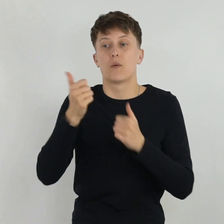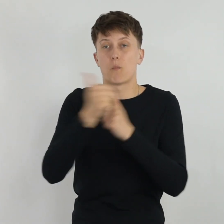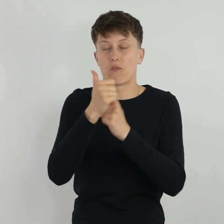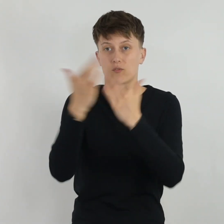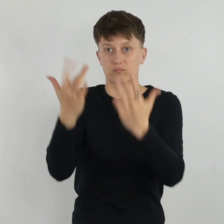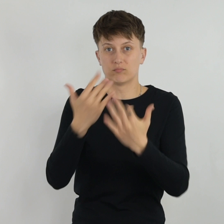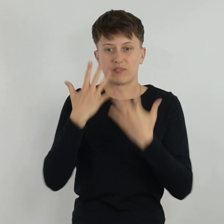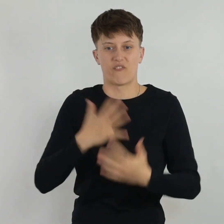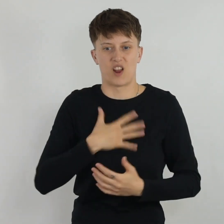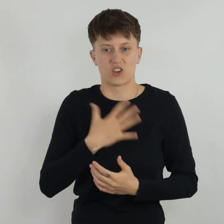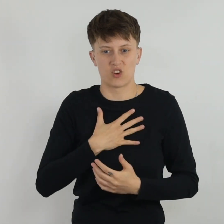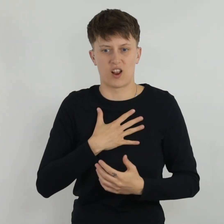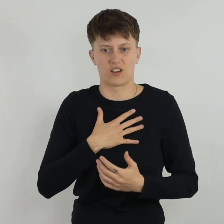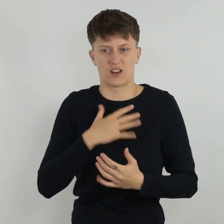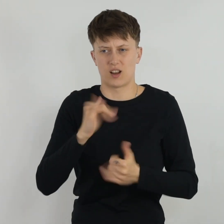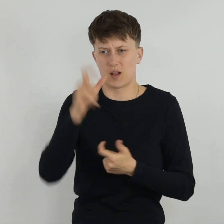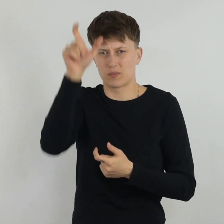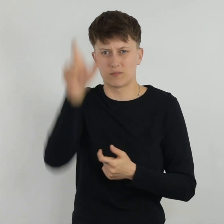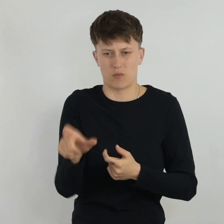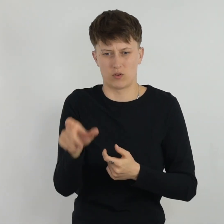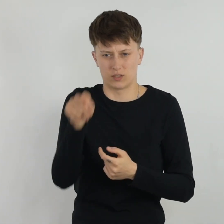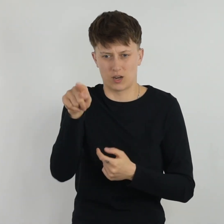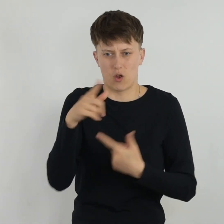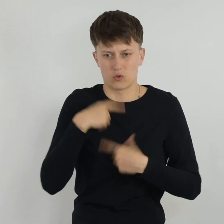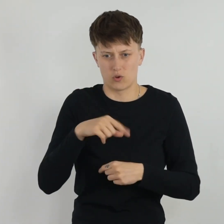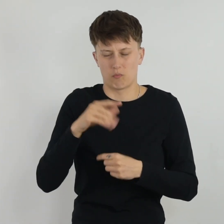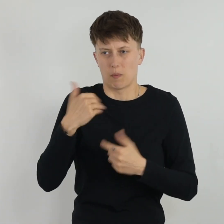Sprawia to wrażenie, jakby postać była świadoma